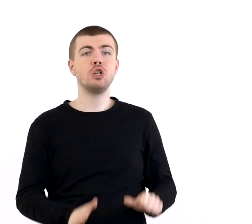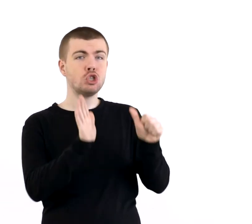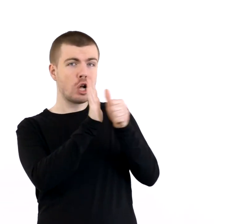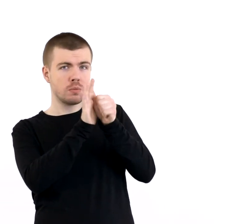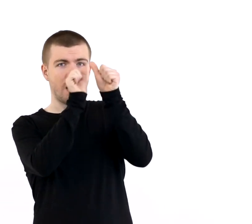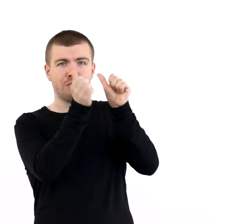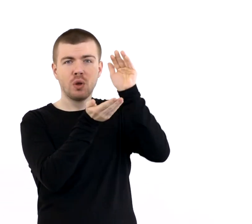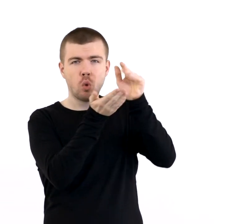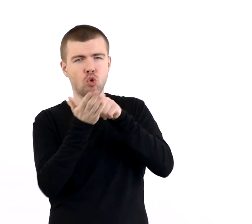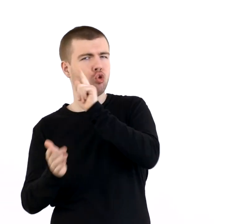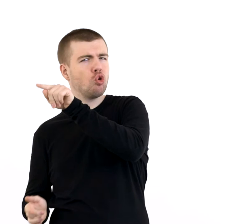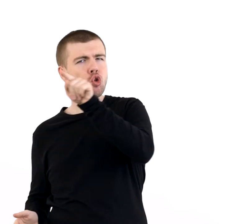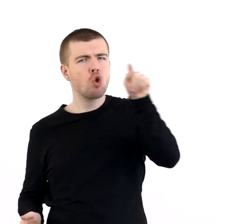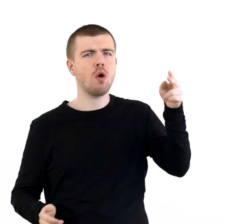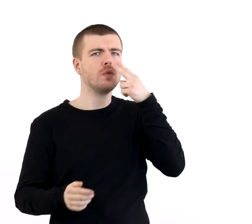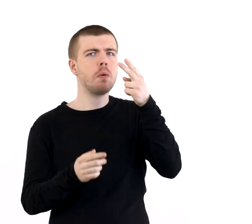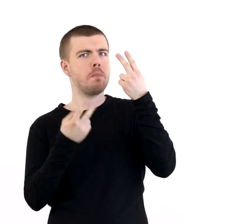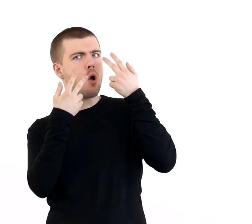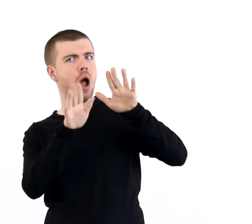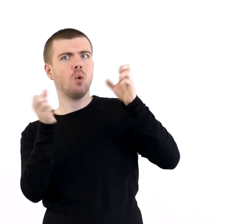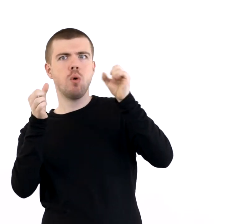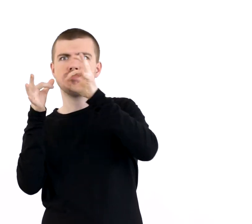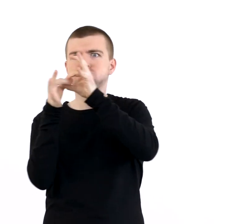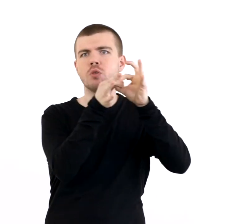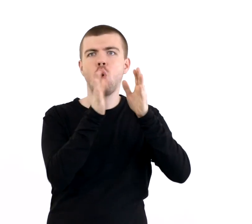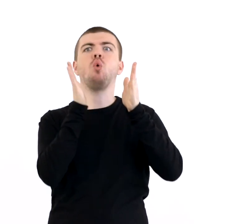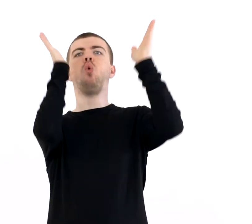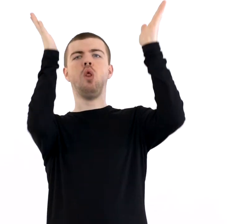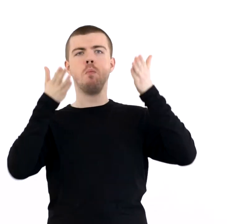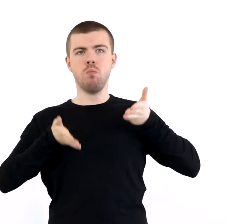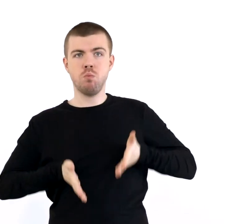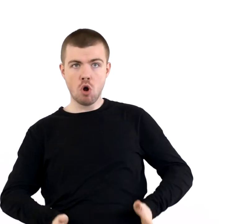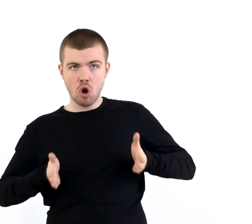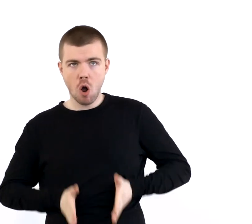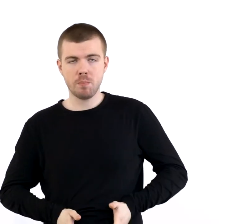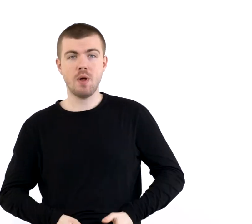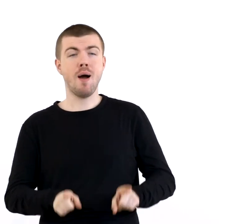Taki sposób przedstawienia może wskazywać na związek z kultem płodności.